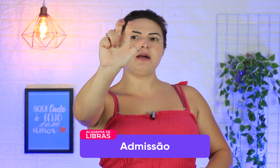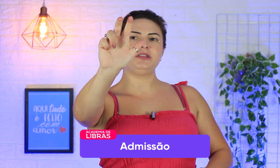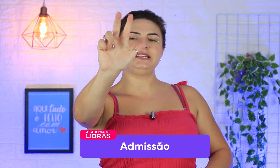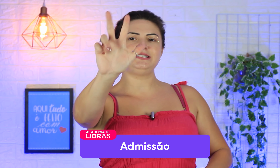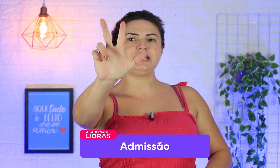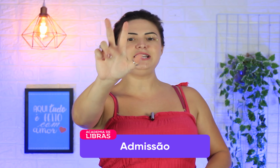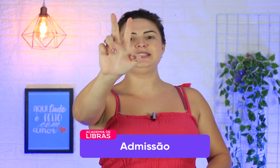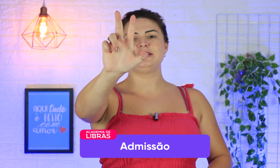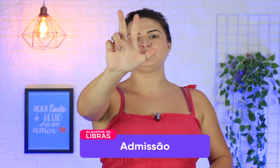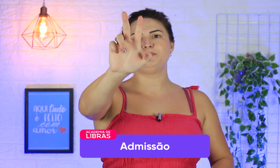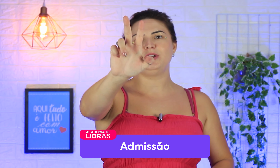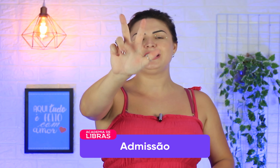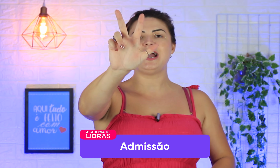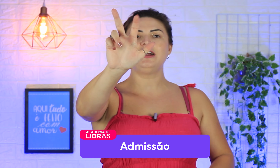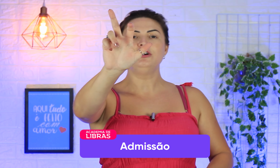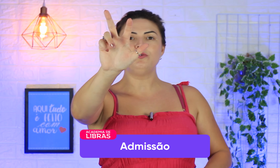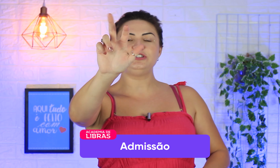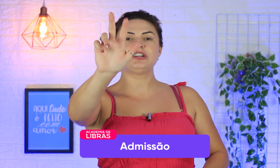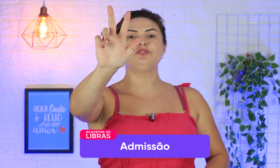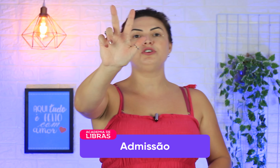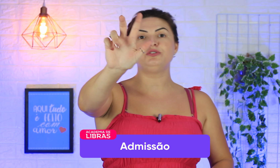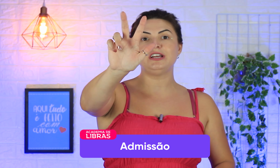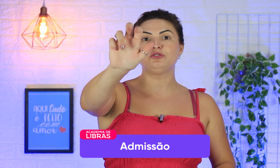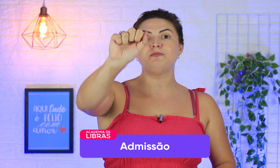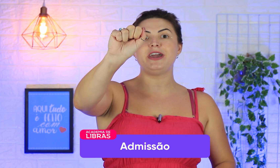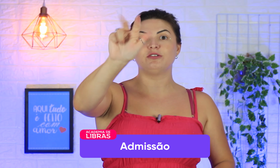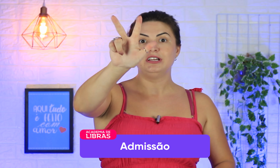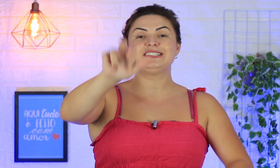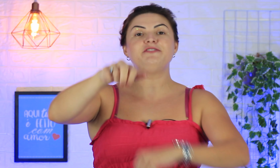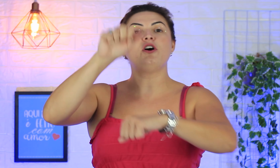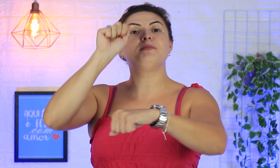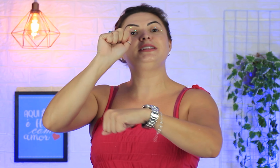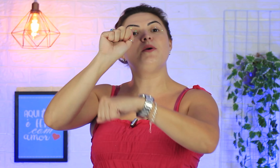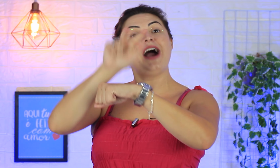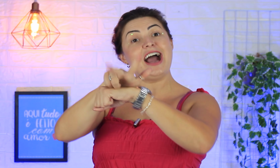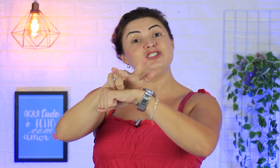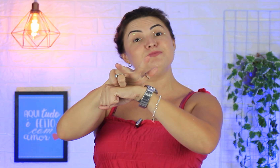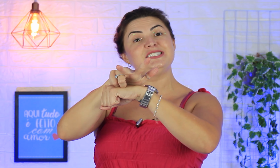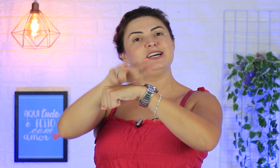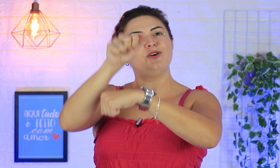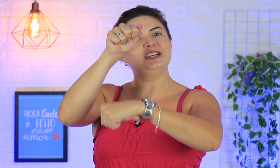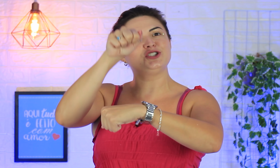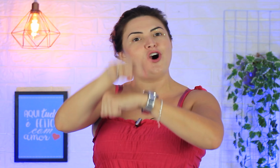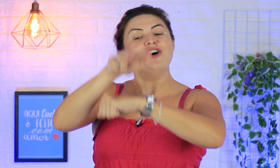abrir esses três dedos o Polegar o indicador e o dedo do meio dessa forma então admissão Olha só